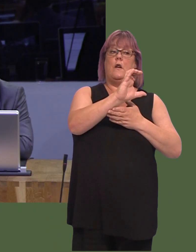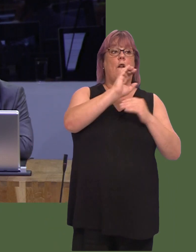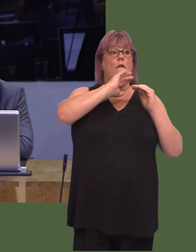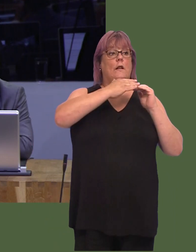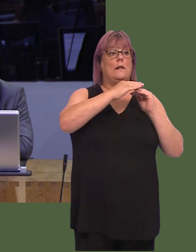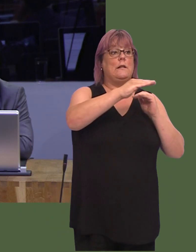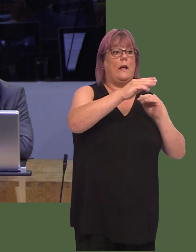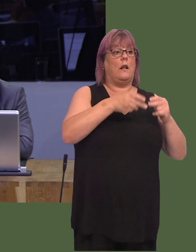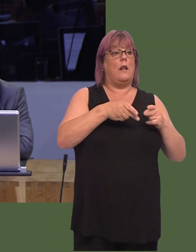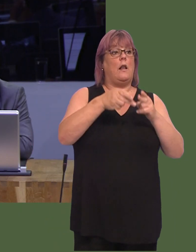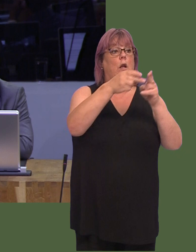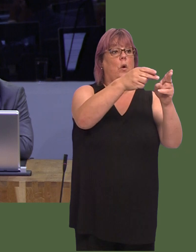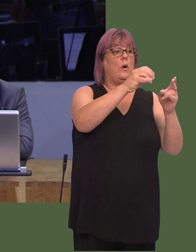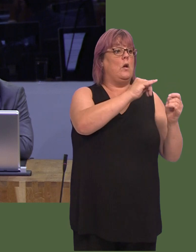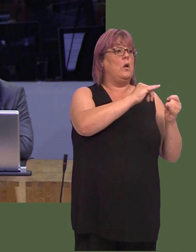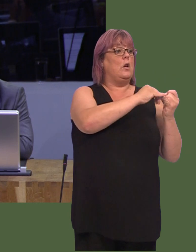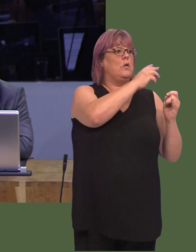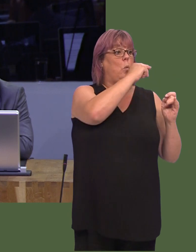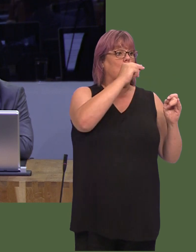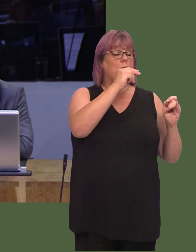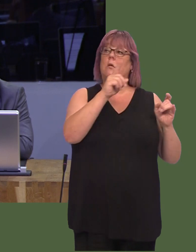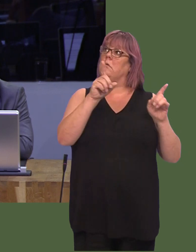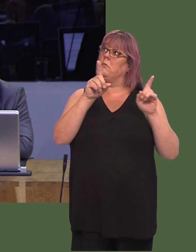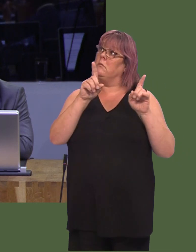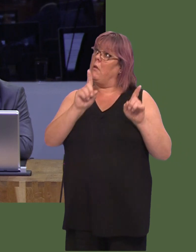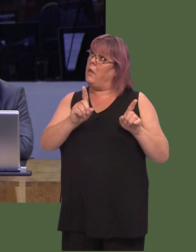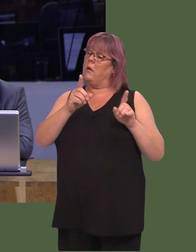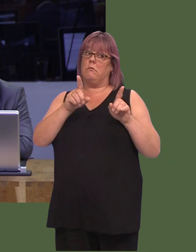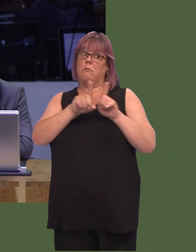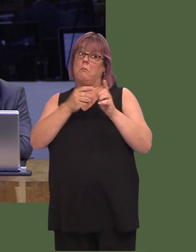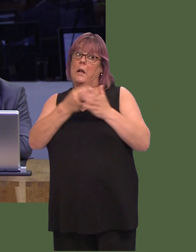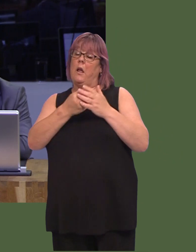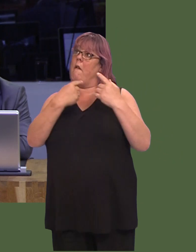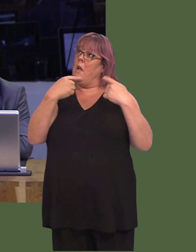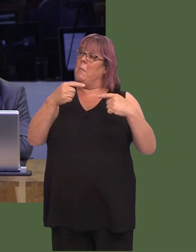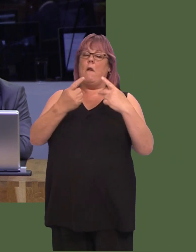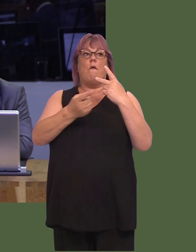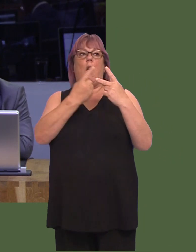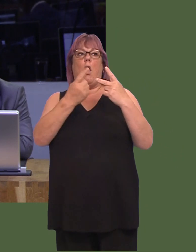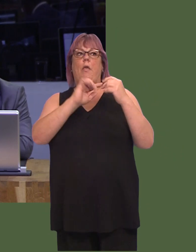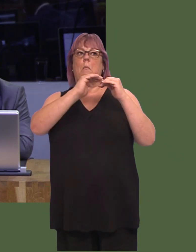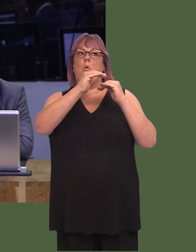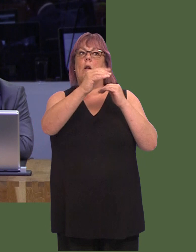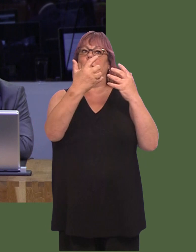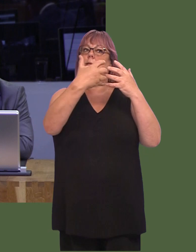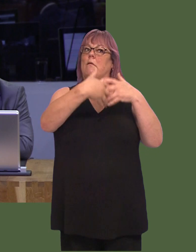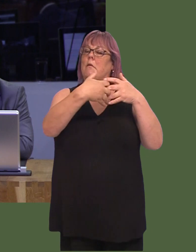rhychwant o ddatblygiadau ynni mÙr, megis yn Ynys MÙn, neu ar gael ar gyfer cynllun newydd morlyn ym mae Abertawe?